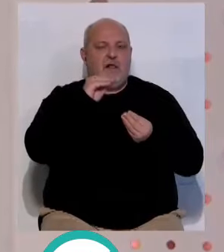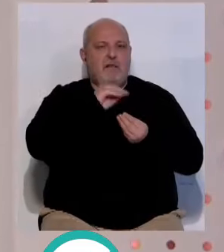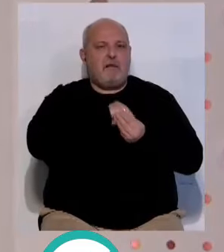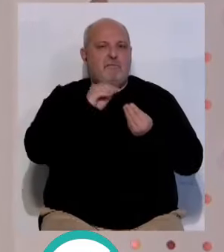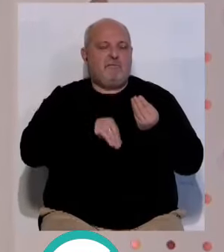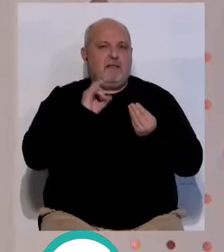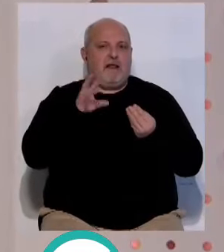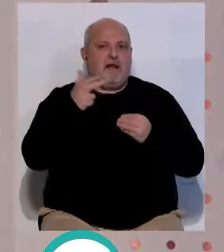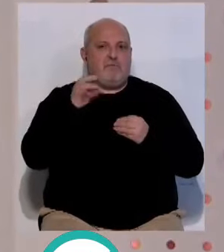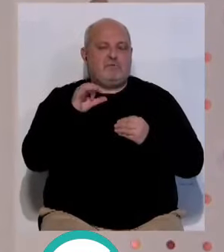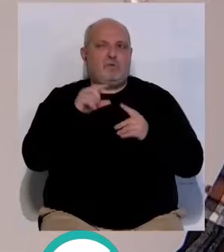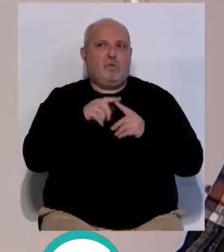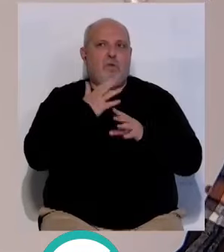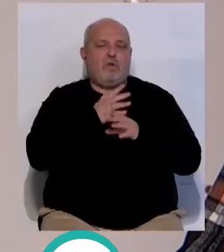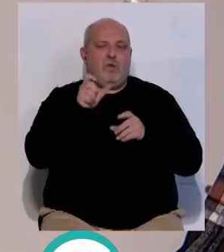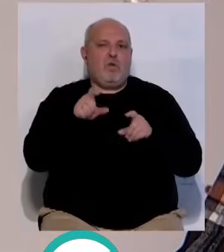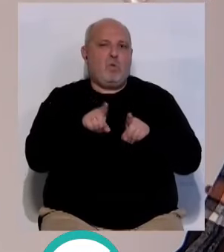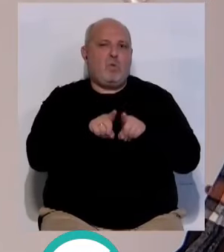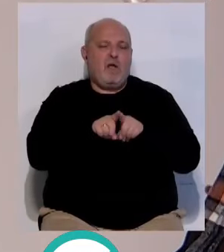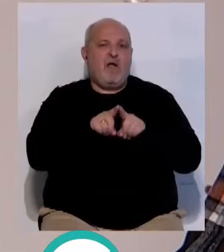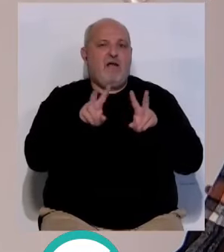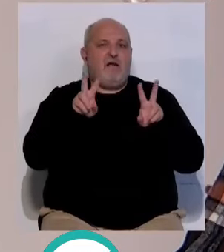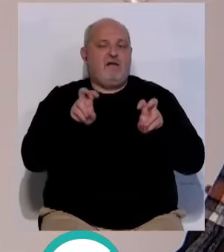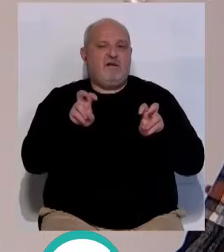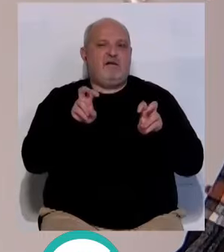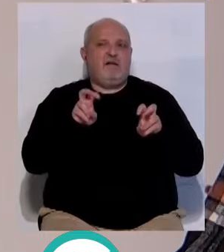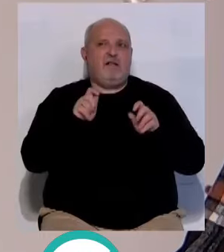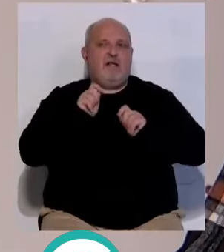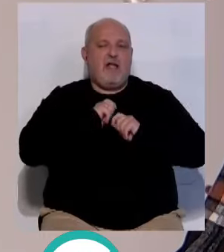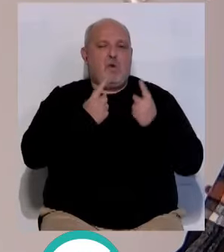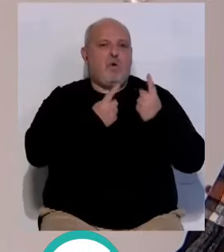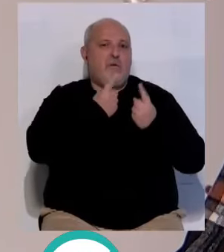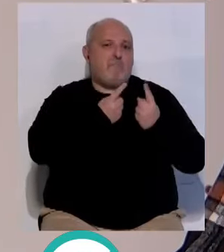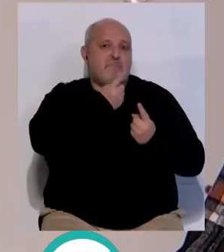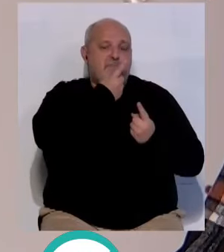mete Cris Es un jugador que bueno que A falta de que te salgan las cosas mal a nivel de fútbol por